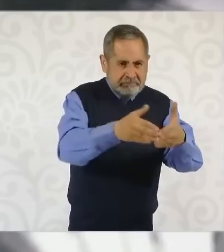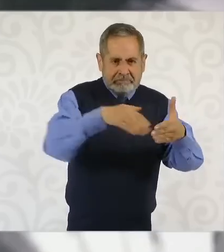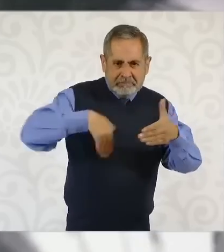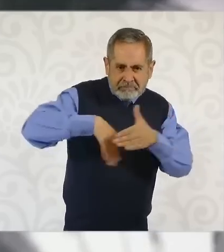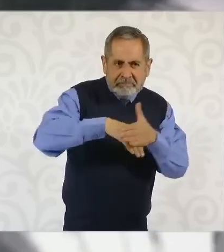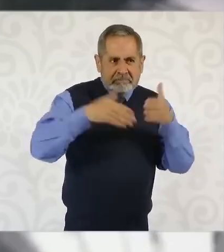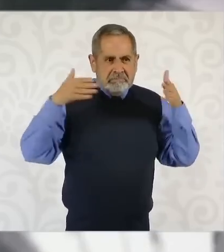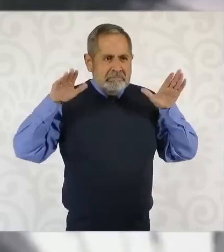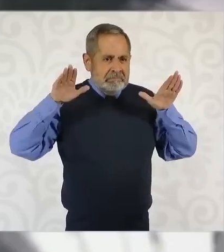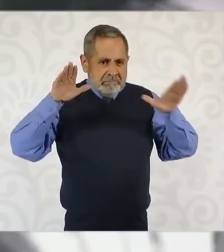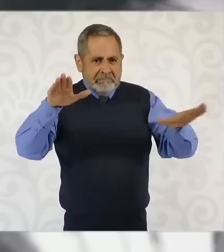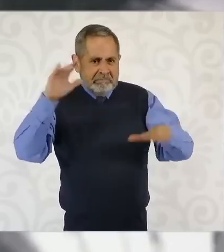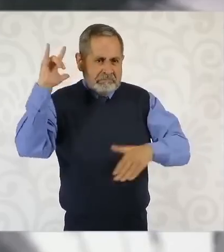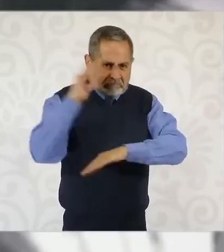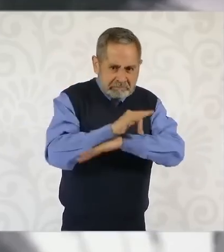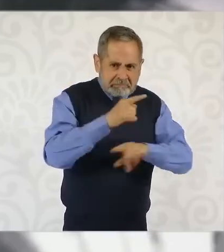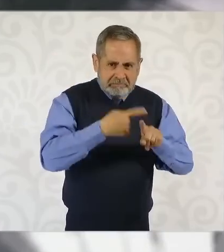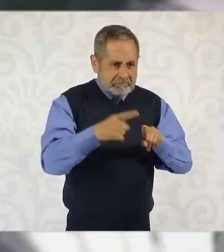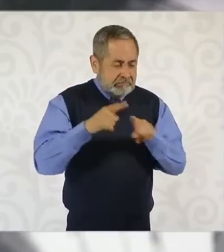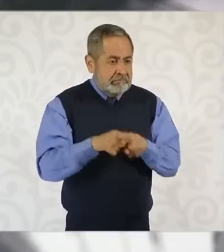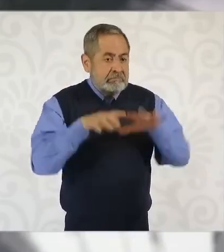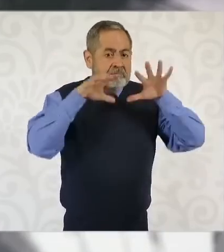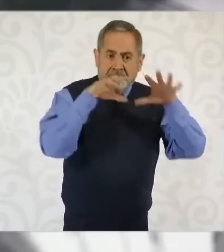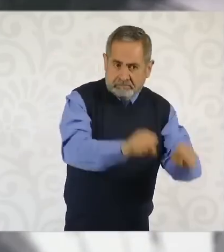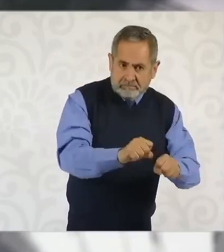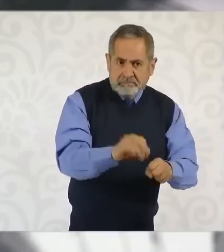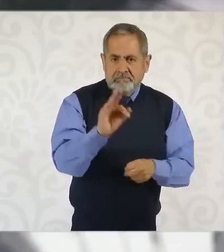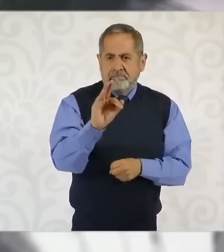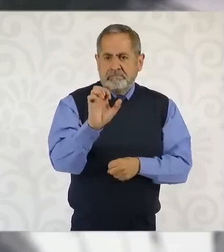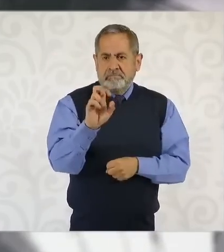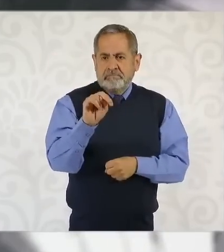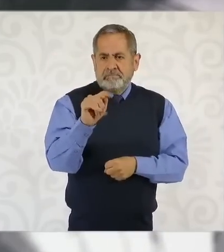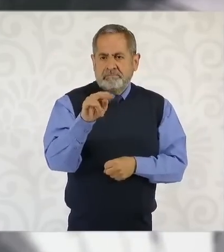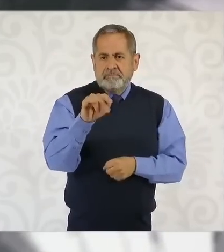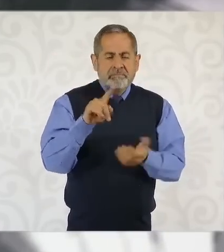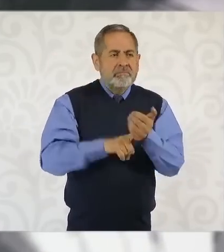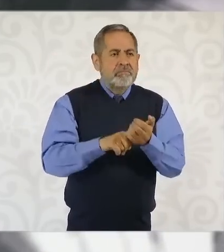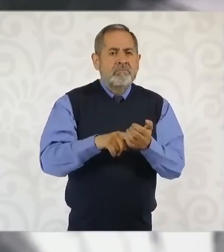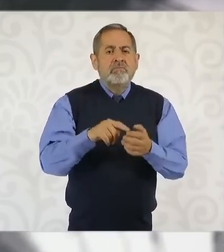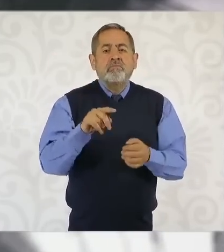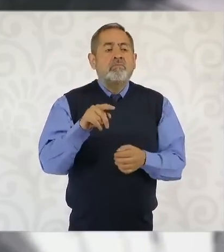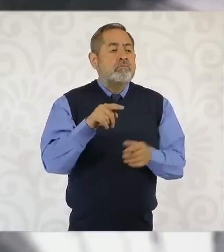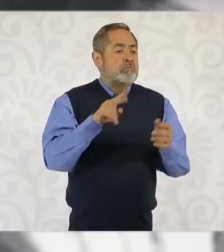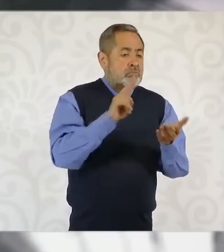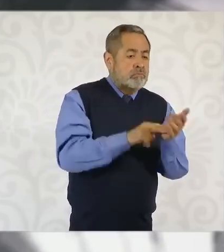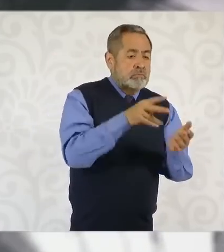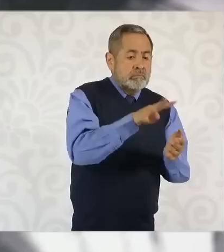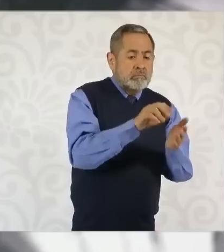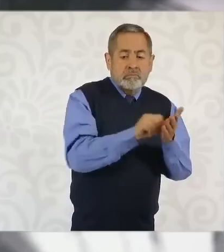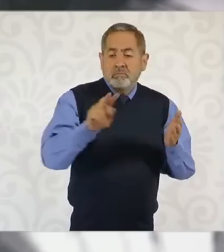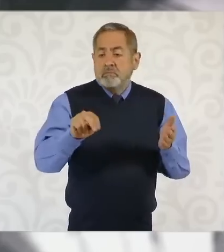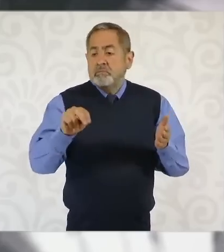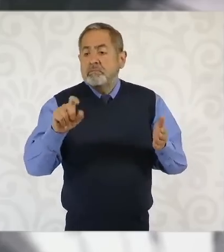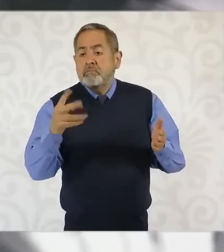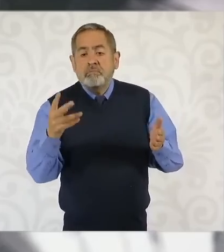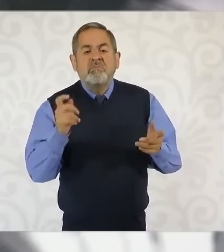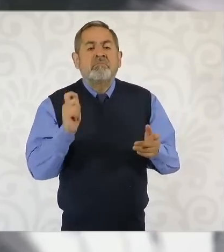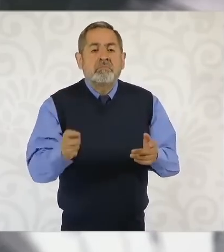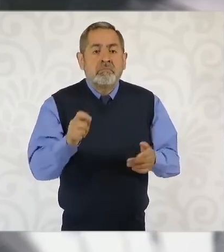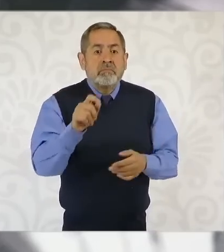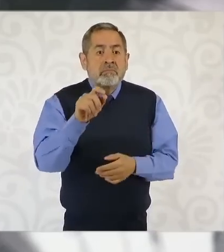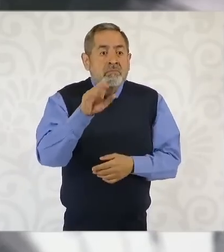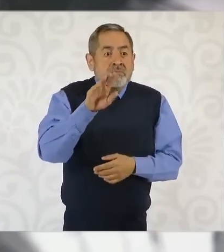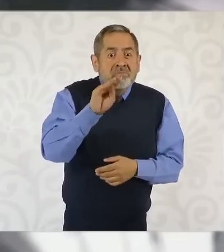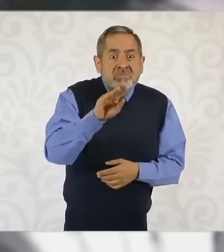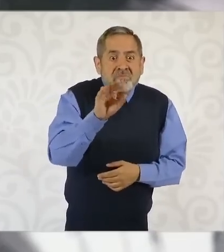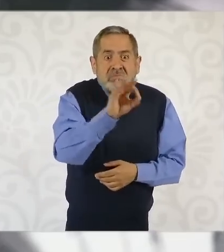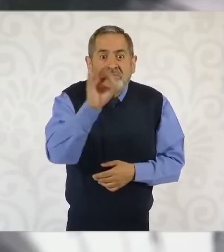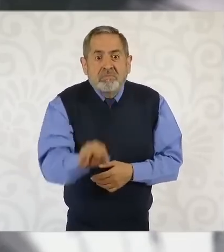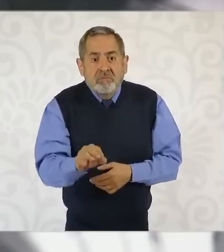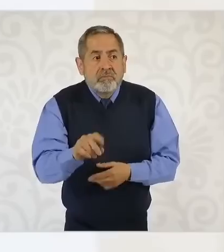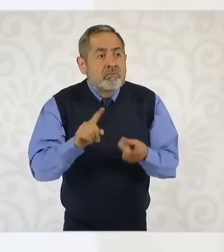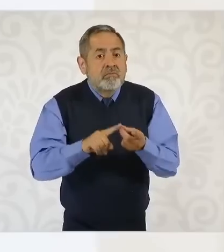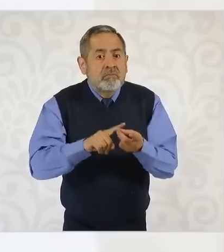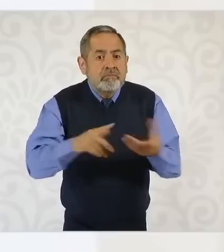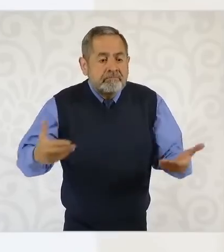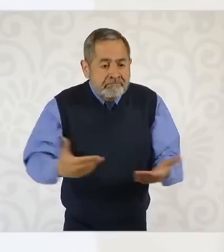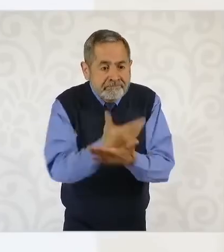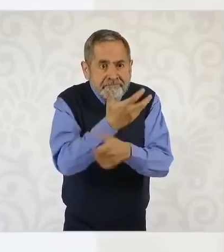Estados Unidos por tráfico de fentanilo entre 2019 y 2024 fueron ciudadanos estadounidenses incluso